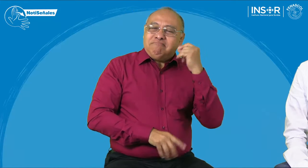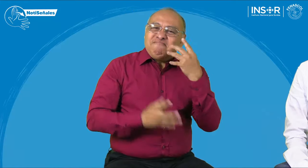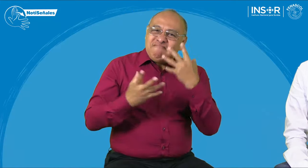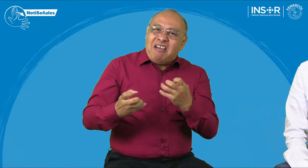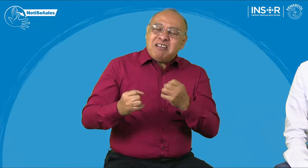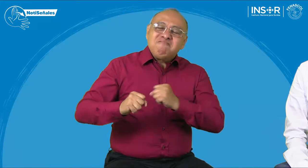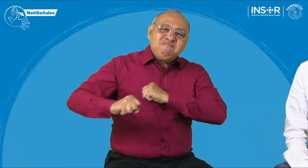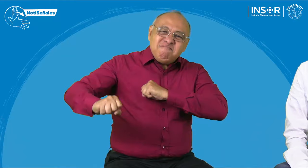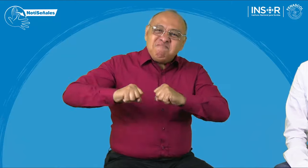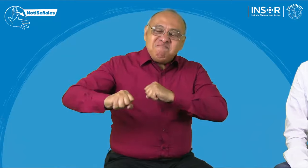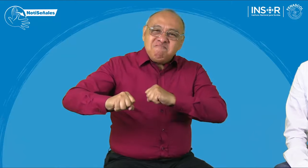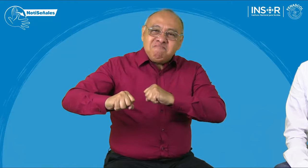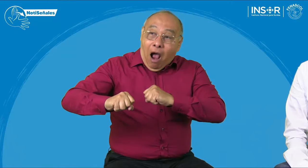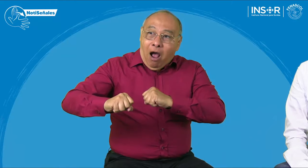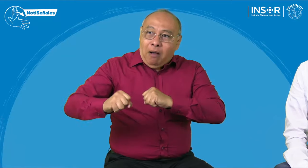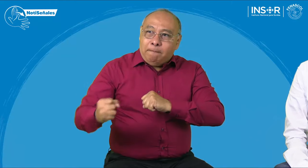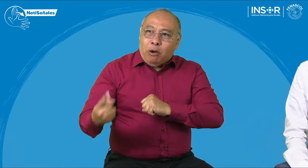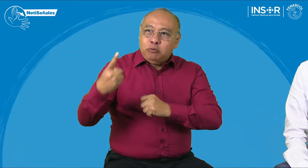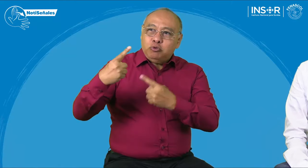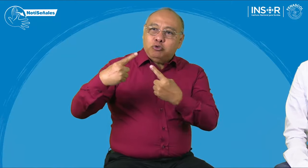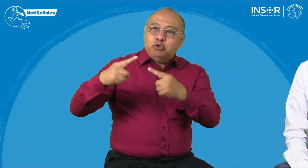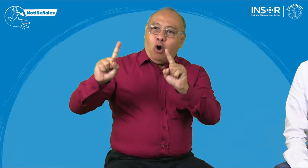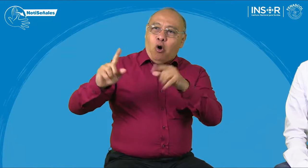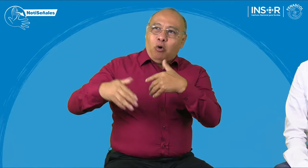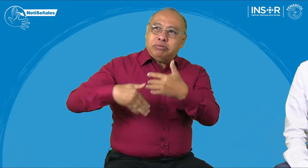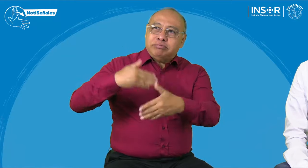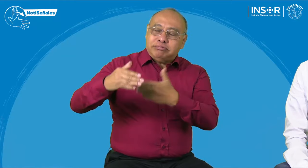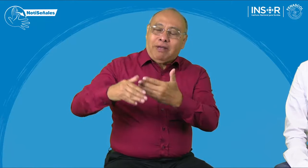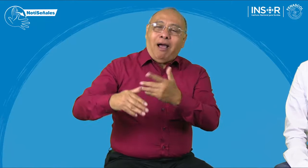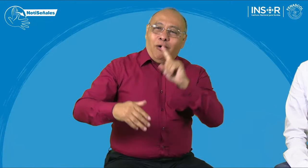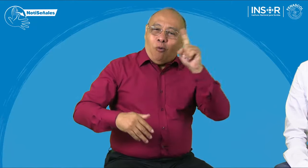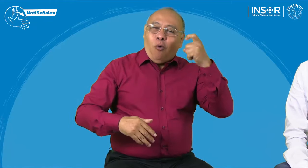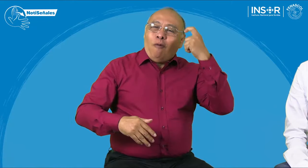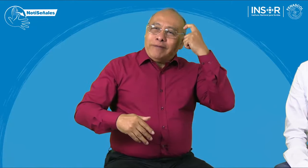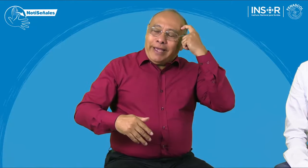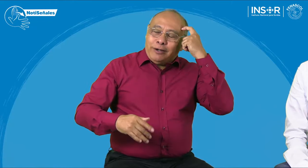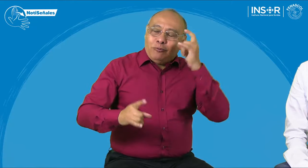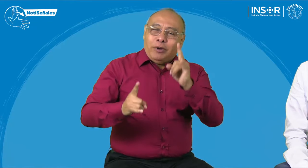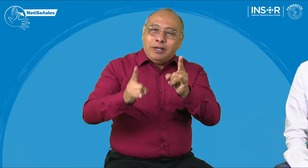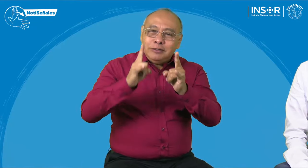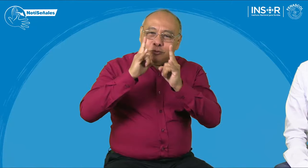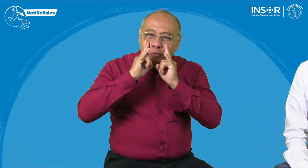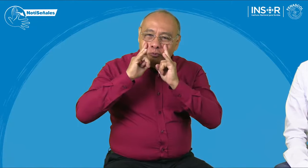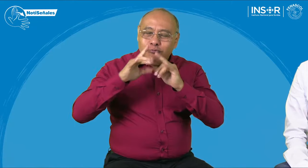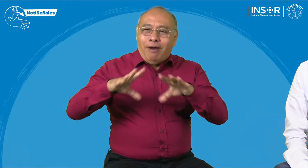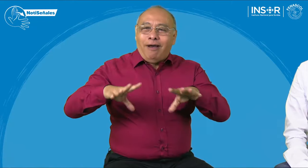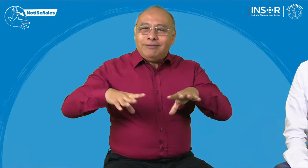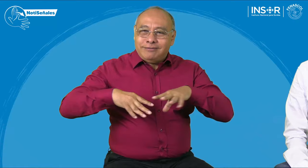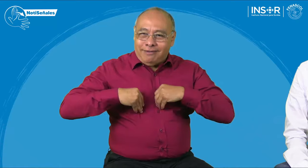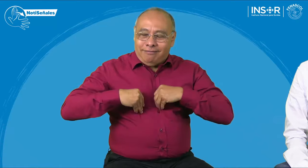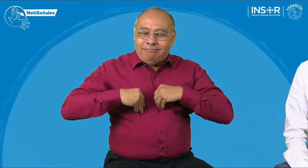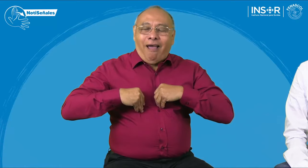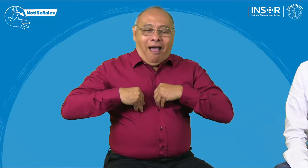estar cansados de recibir ehh las instrucciones desde ese de